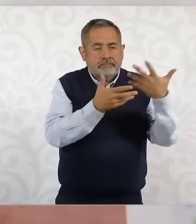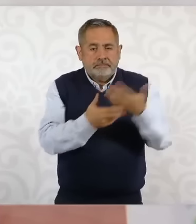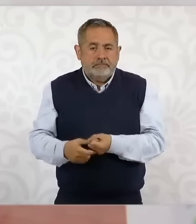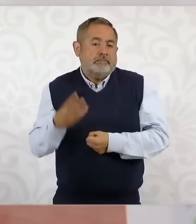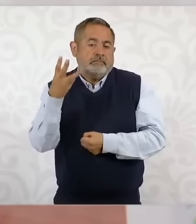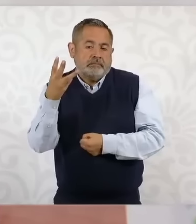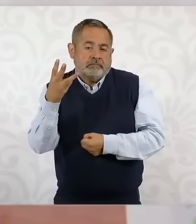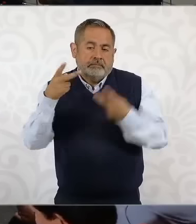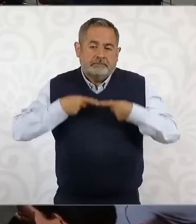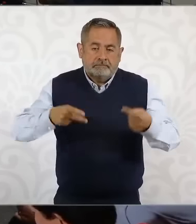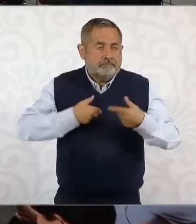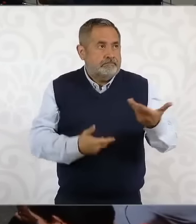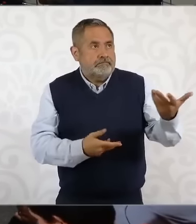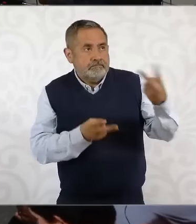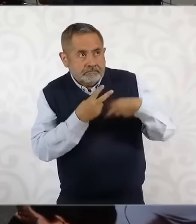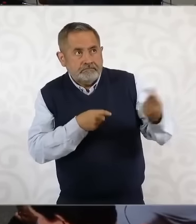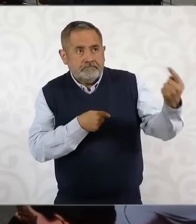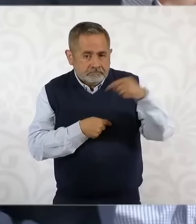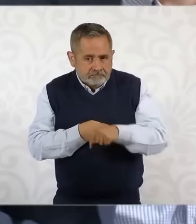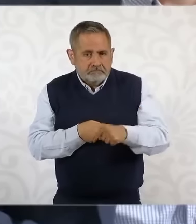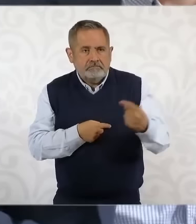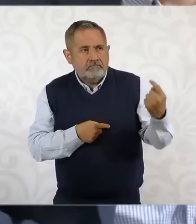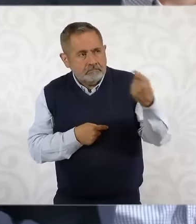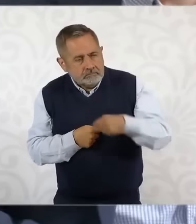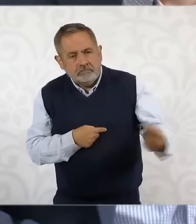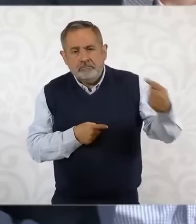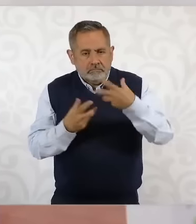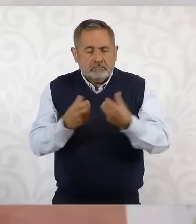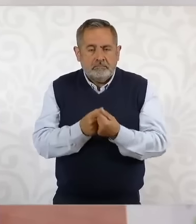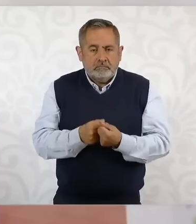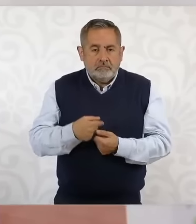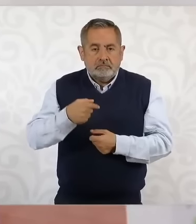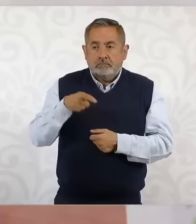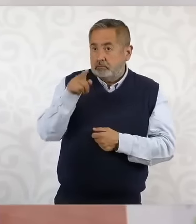muy importantes. Los tres se reunirán con usted, presidente. Sí, los voy a recibir personalmente.